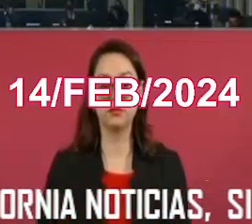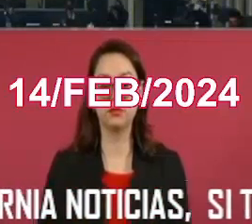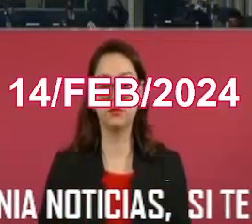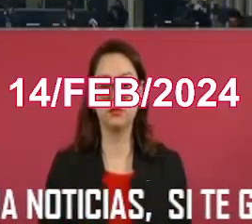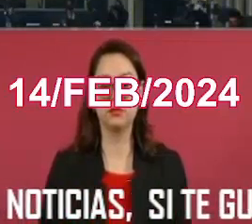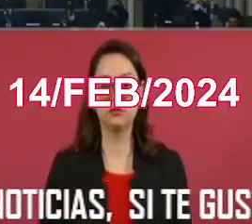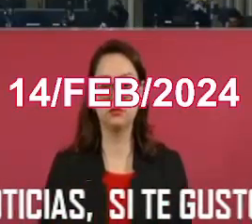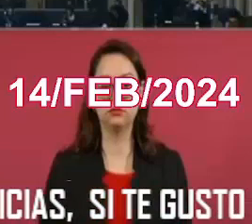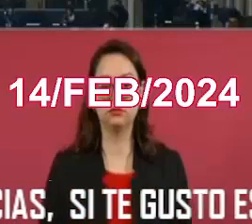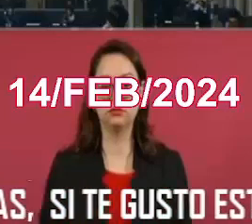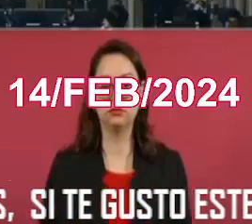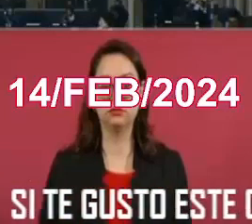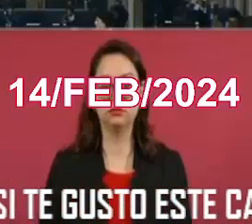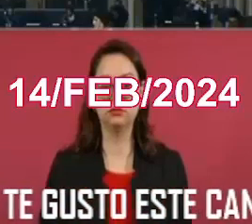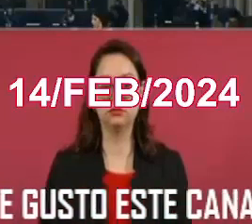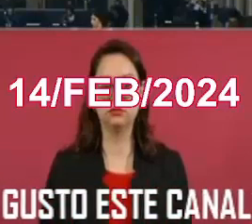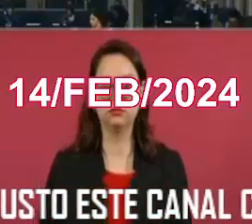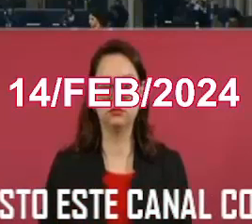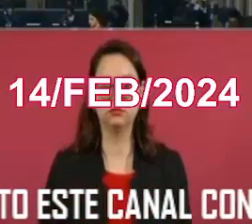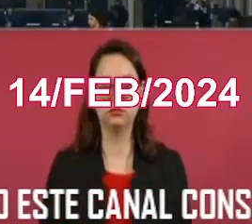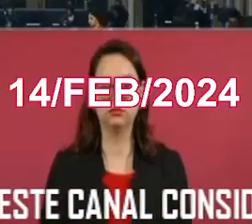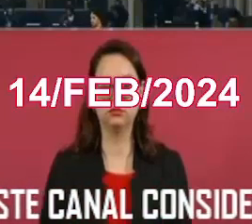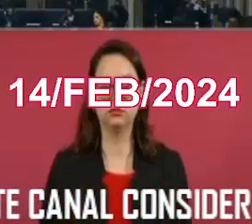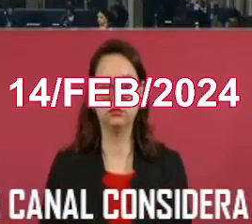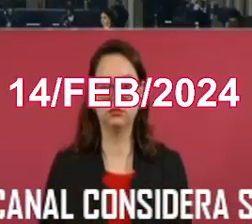lo publicaron en contralínea